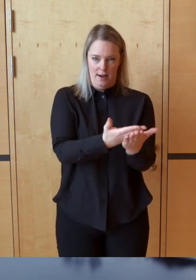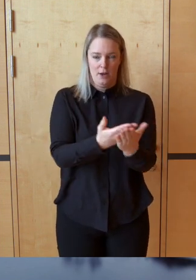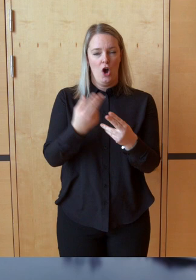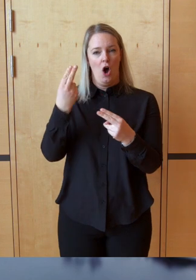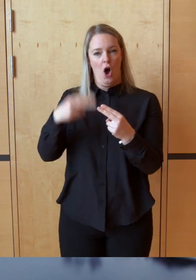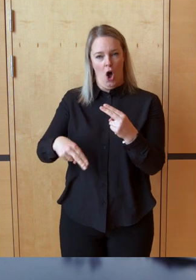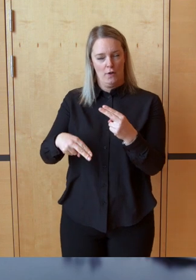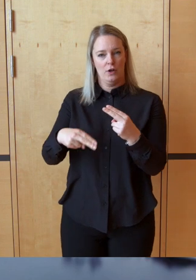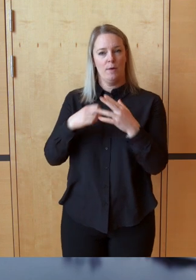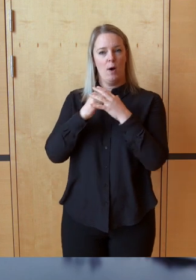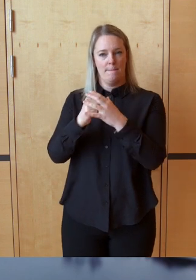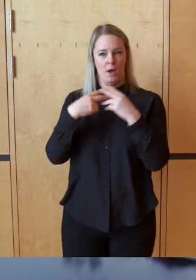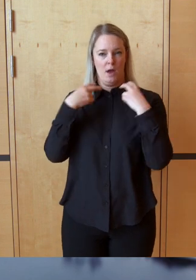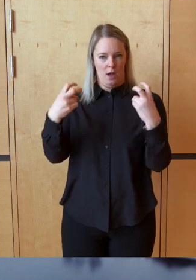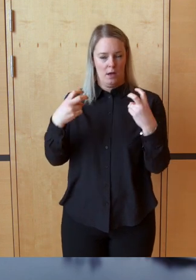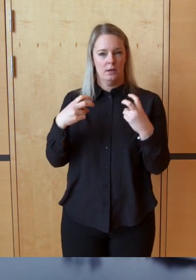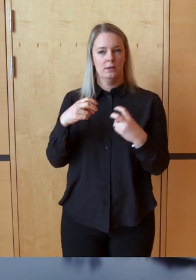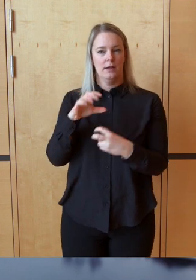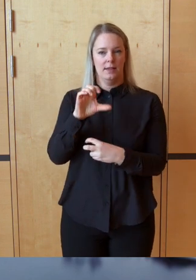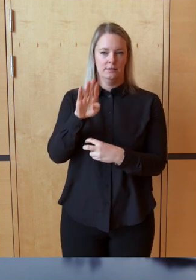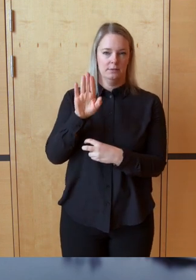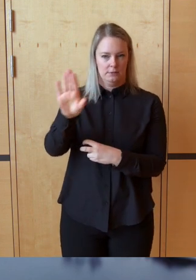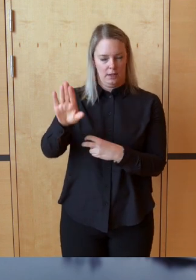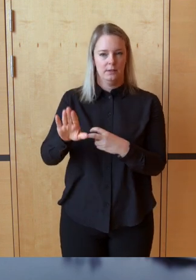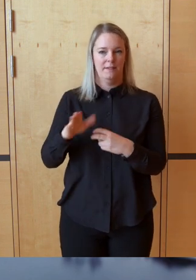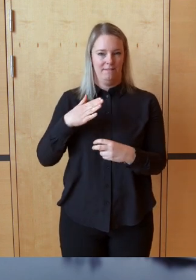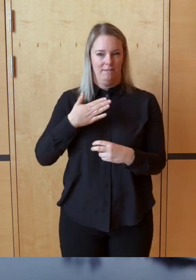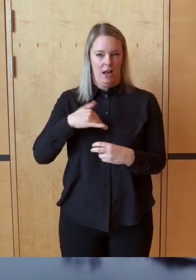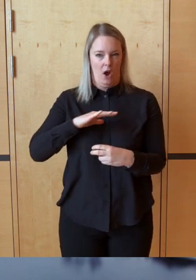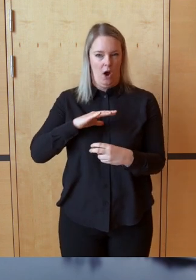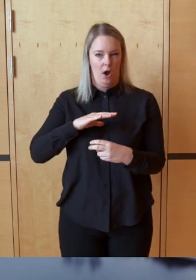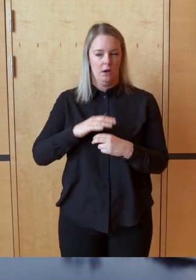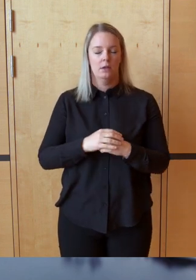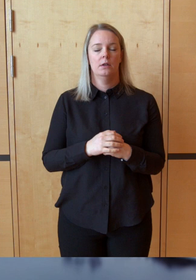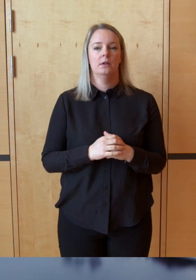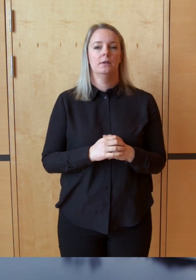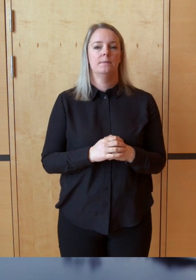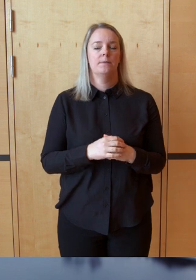Slå på både Moderaternas och sd:s yrkande till Moderaterna skulle jag vilja säga